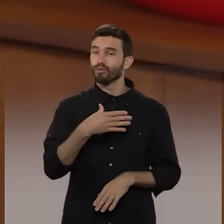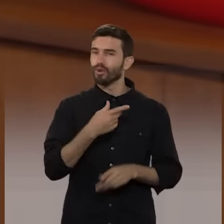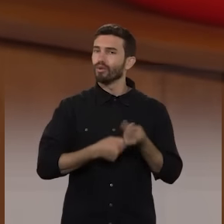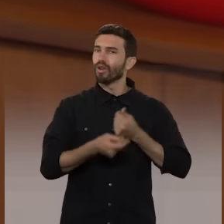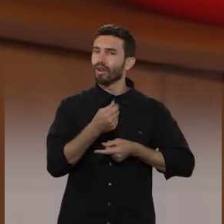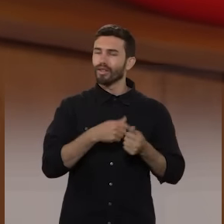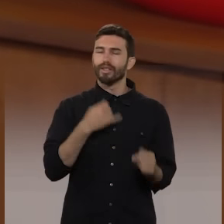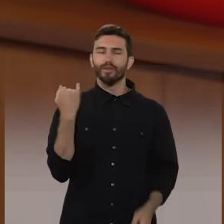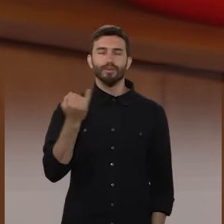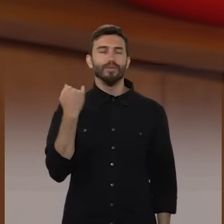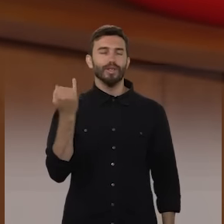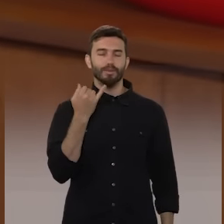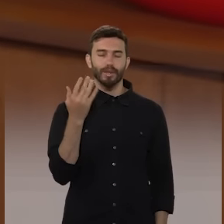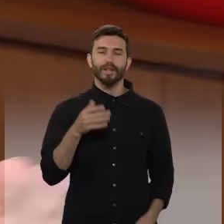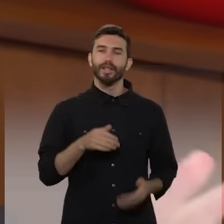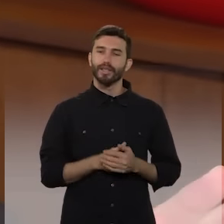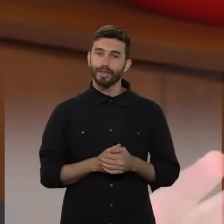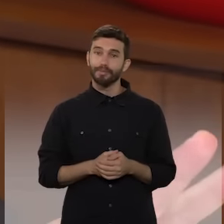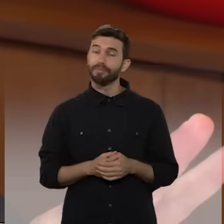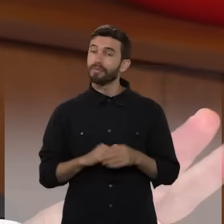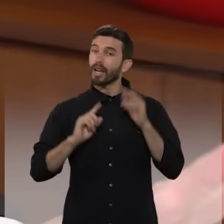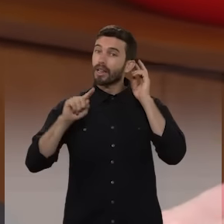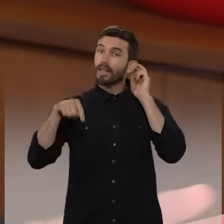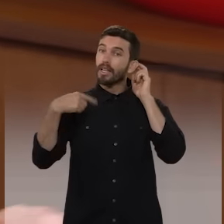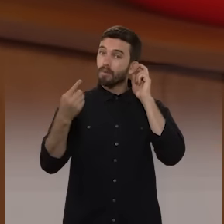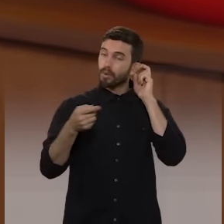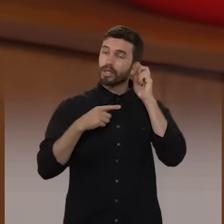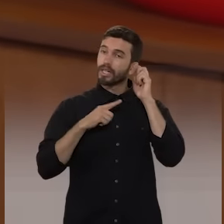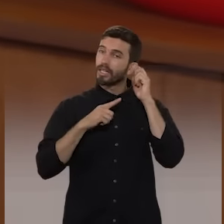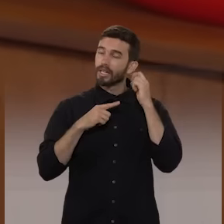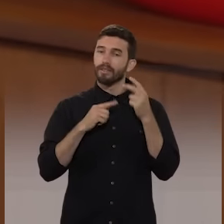muito importante para nós naquele momento. Depois veio os Estados Unidos, a opção Estados